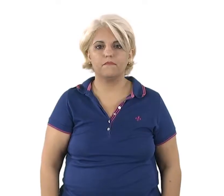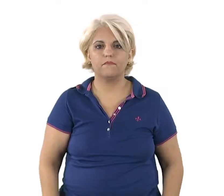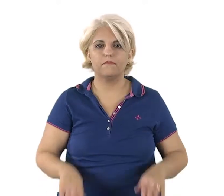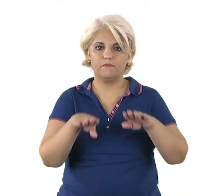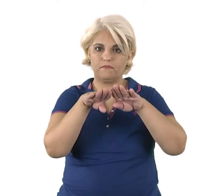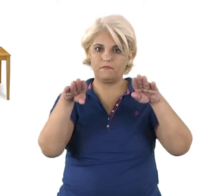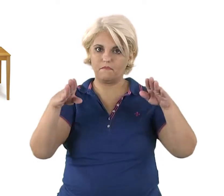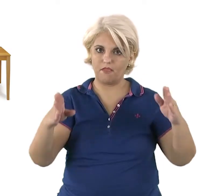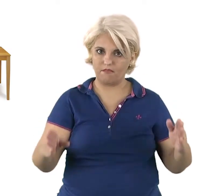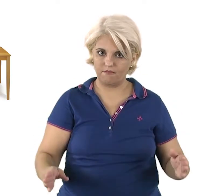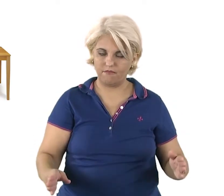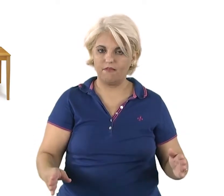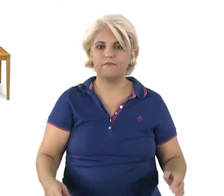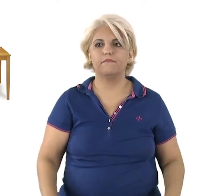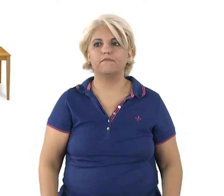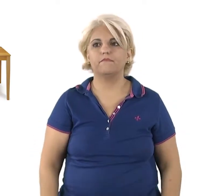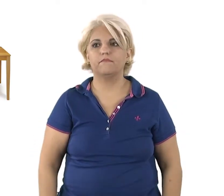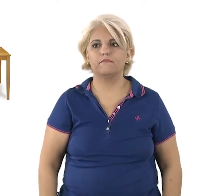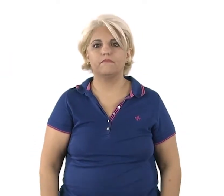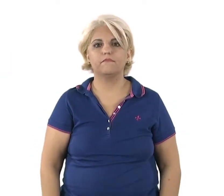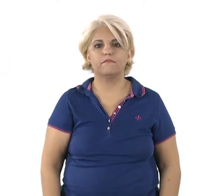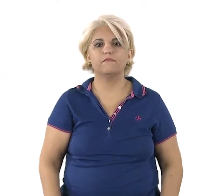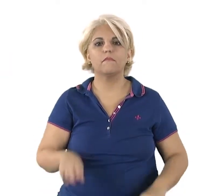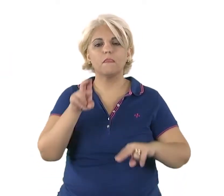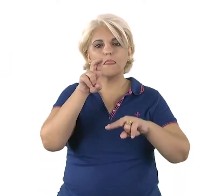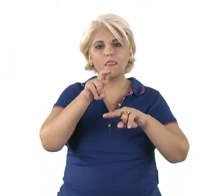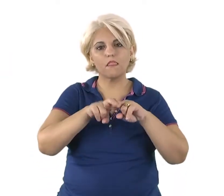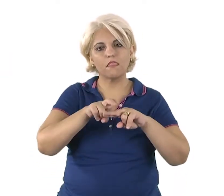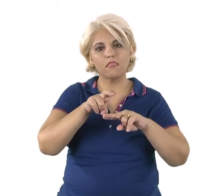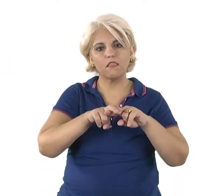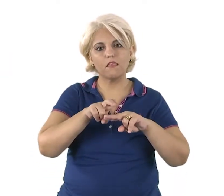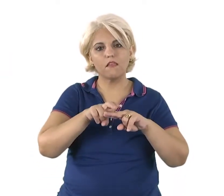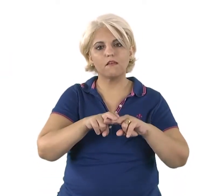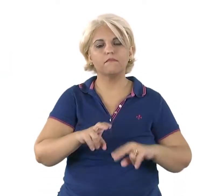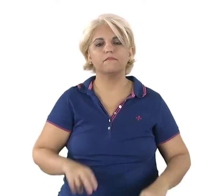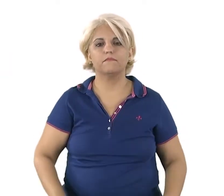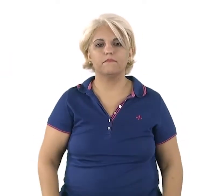Mesa Cadeira